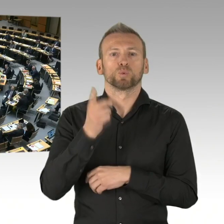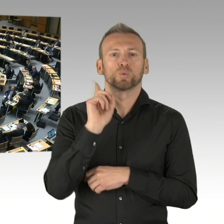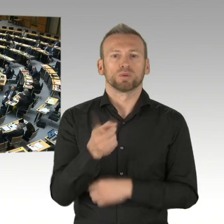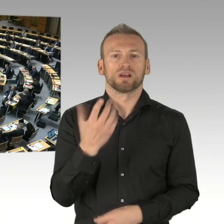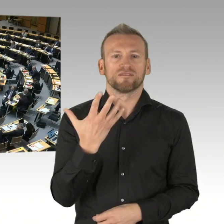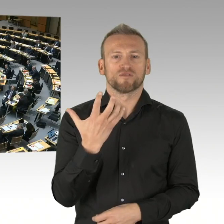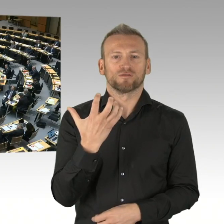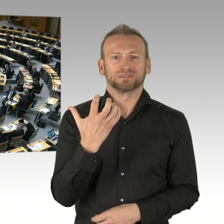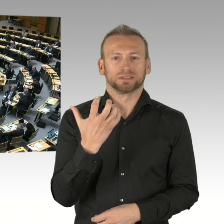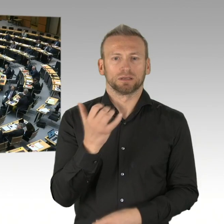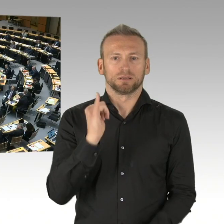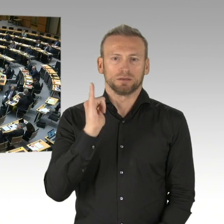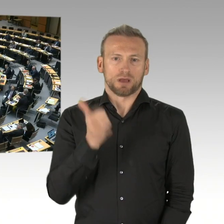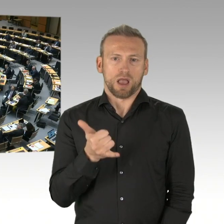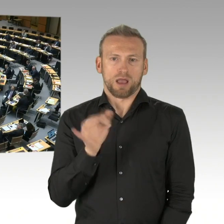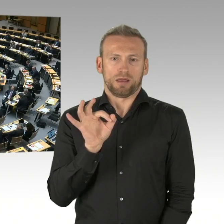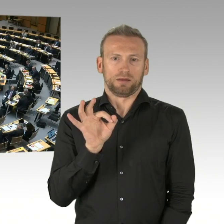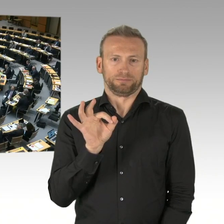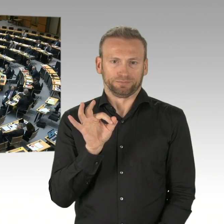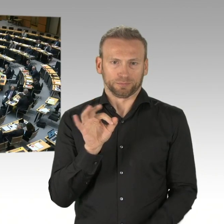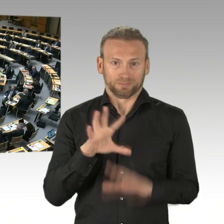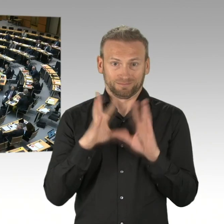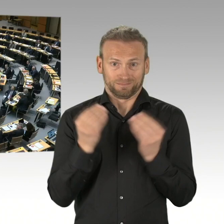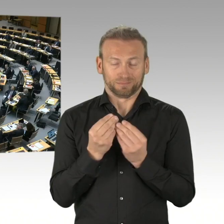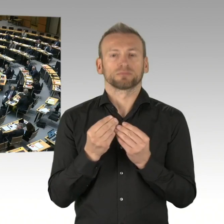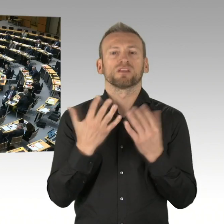Nein-Stimmen: 64, eine Enthaltung.